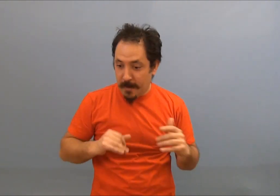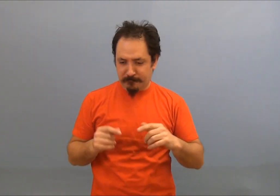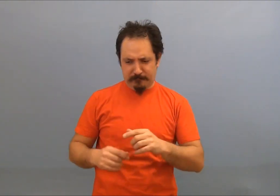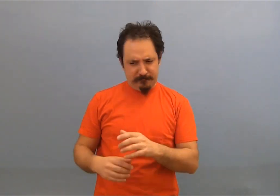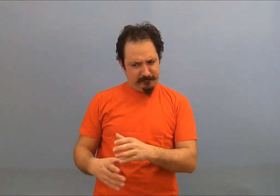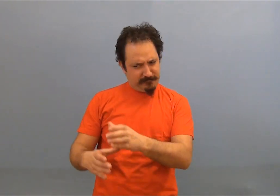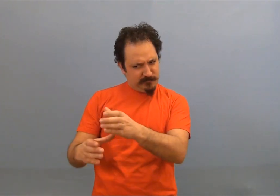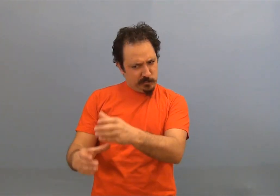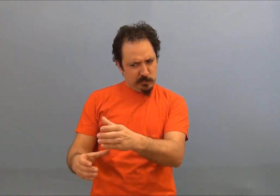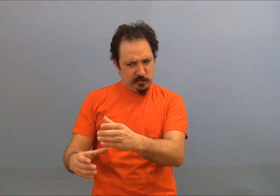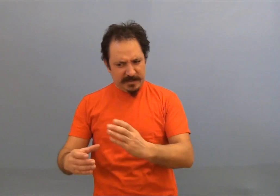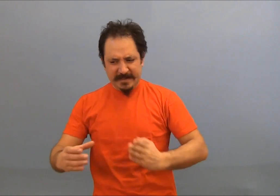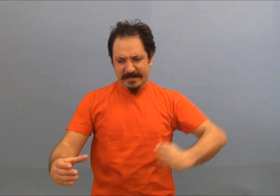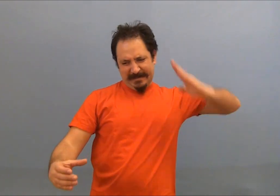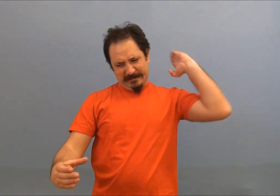Rimettiamoci a lavorare. — E ripresa l'ascia in mano, tirò giú un solennissimo colpo sul pezzo di legno.